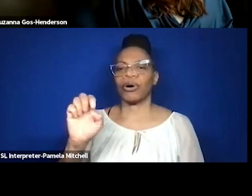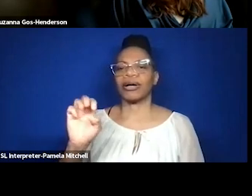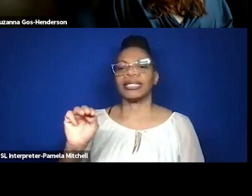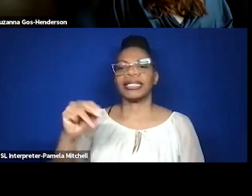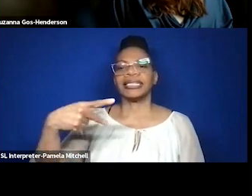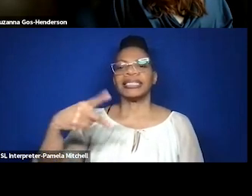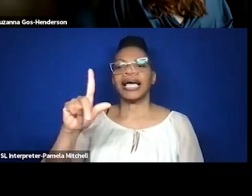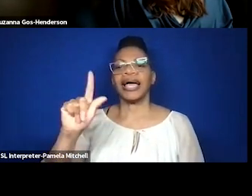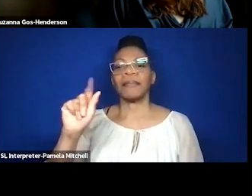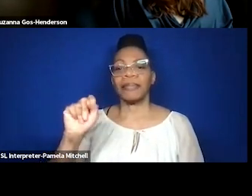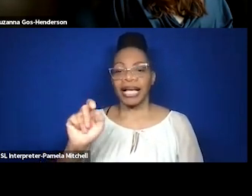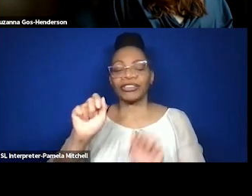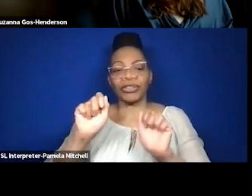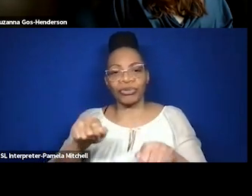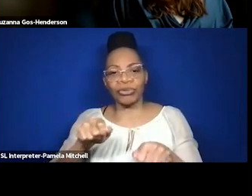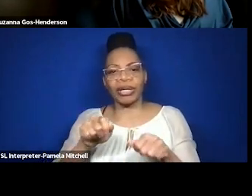para seguir el ejemplo de Zuzanna.